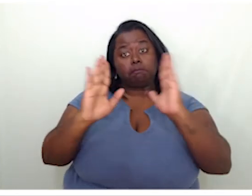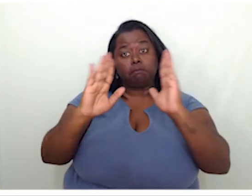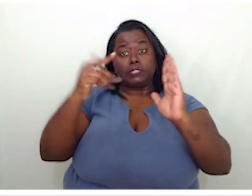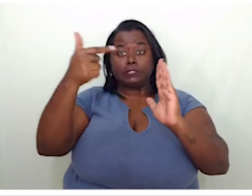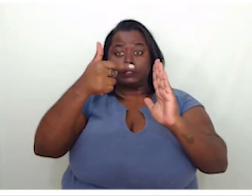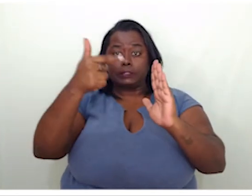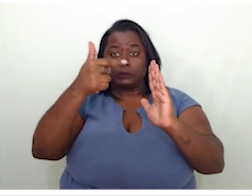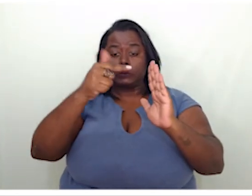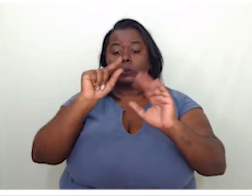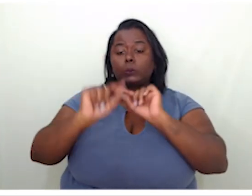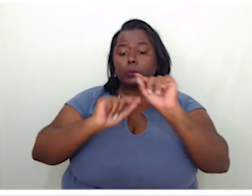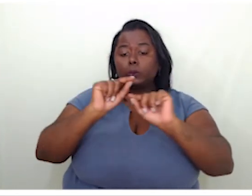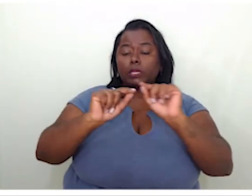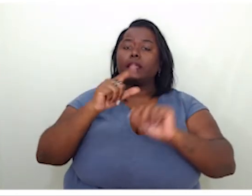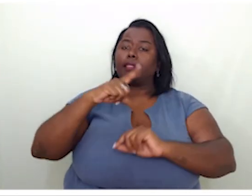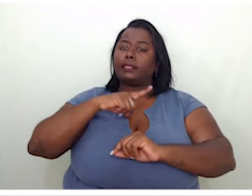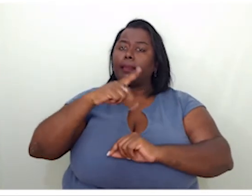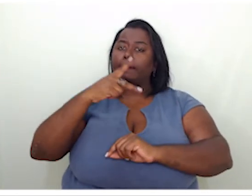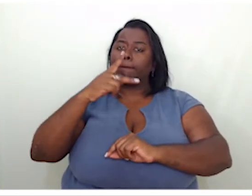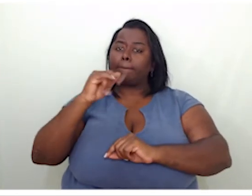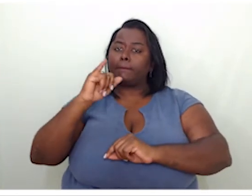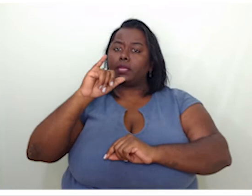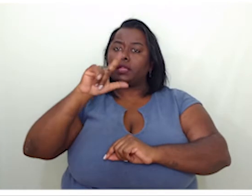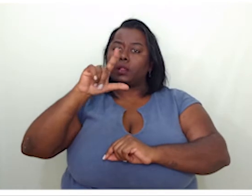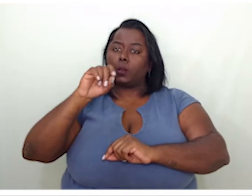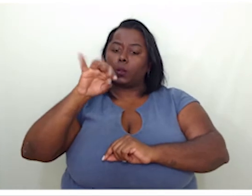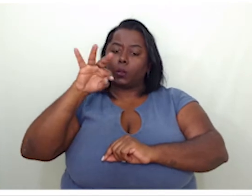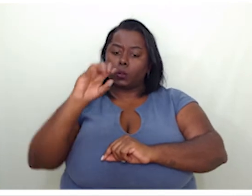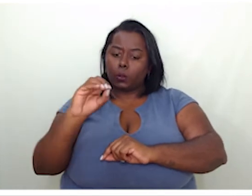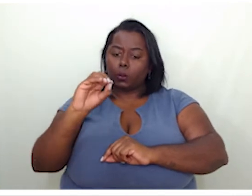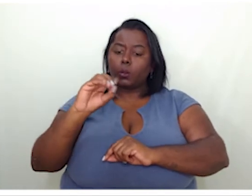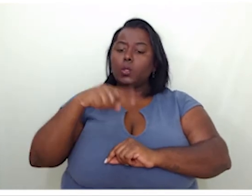Y en la última fase, tenemos la fase de la evaluación,